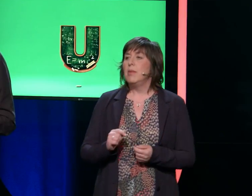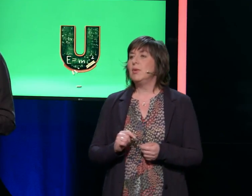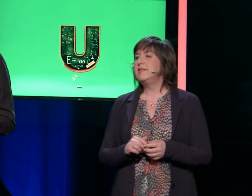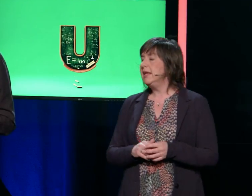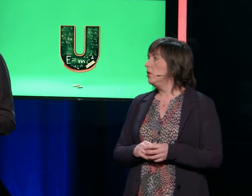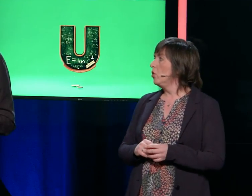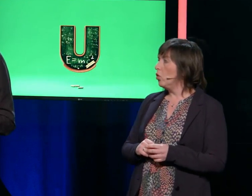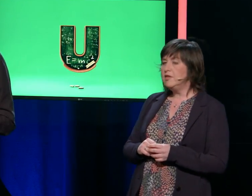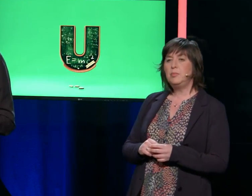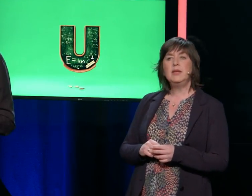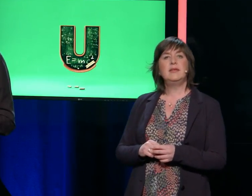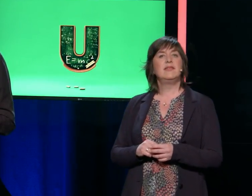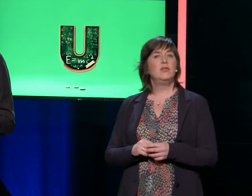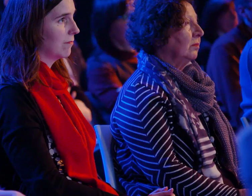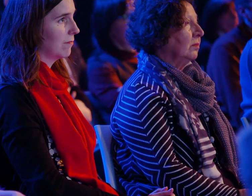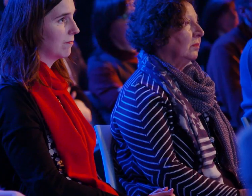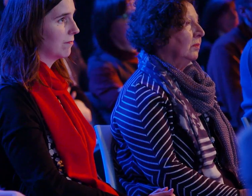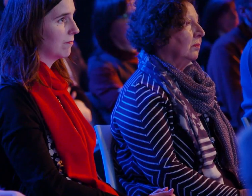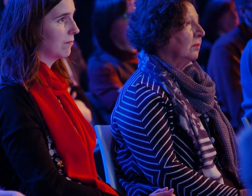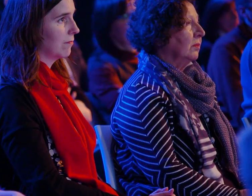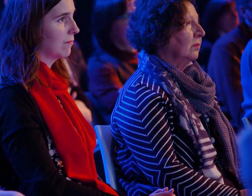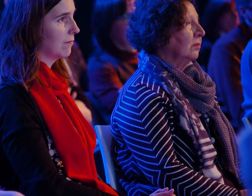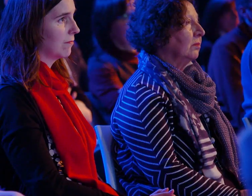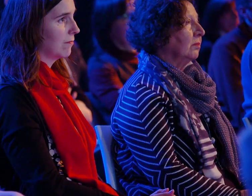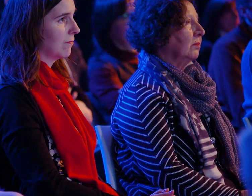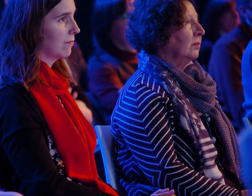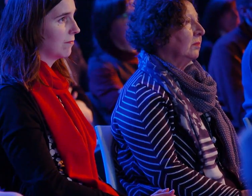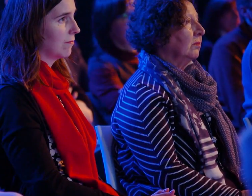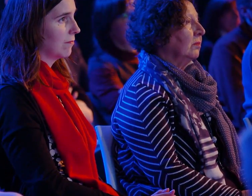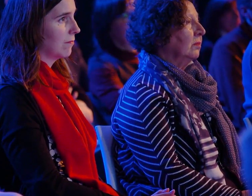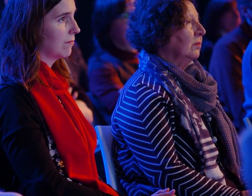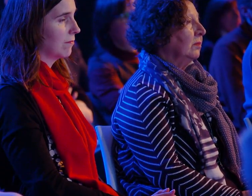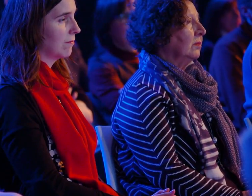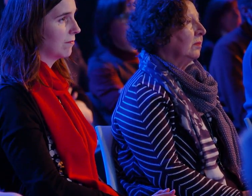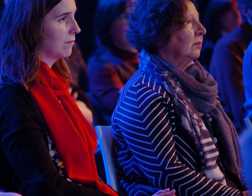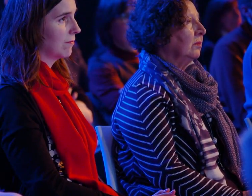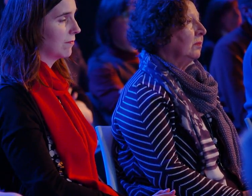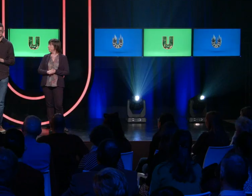Maar wat zeker een rol speelt, is de visueel-gestuele modaliteit van gebarentaal.